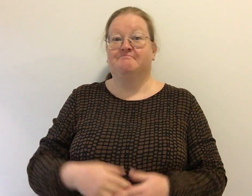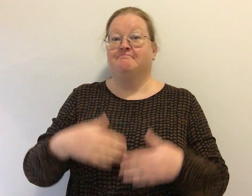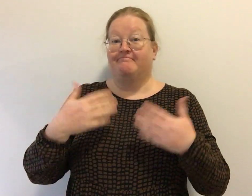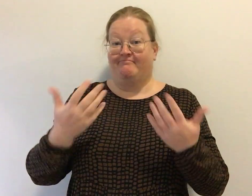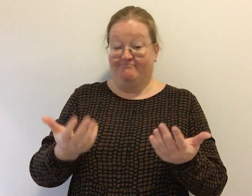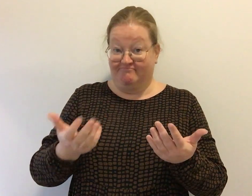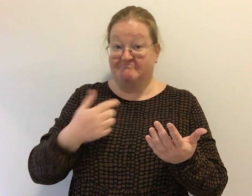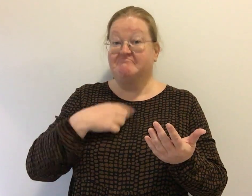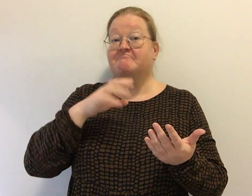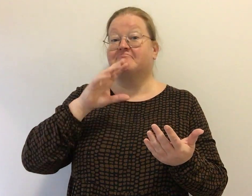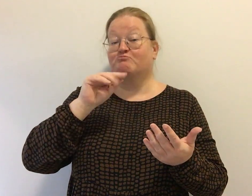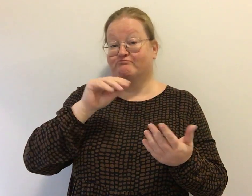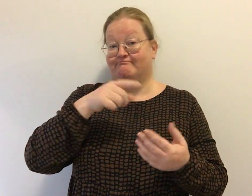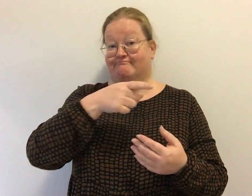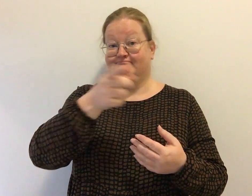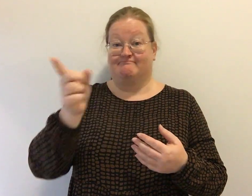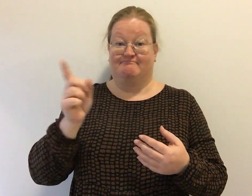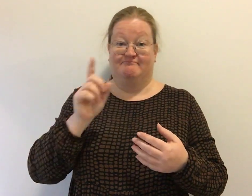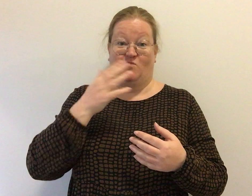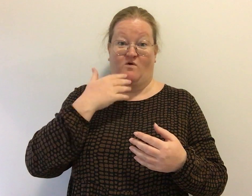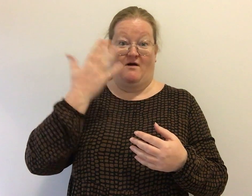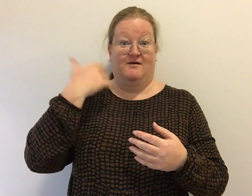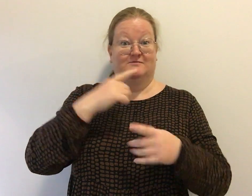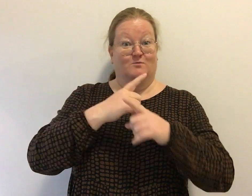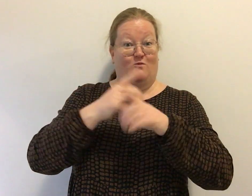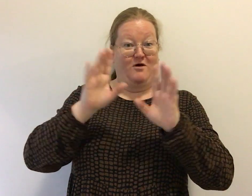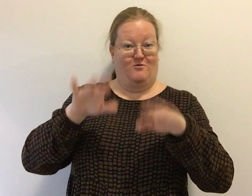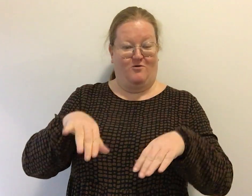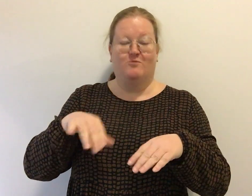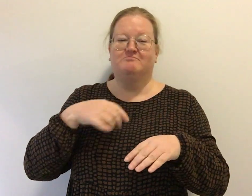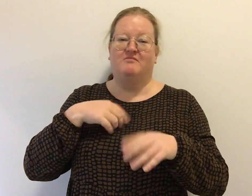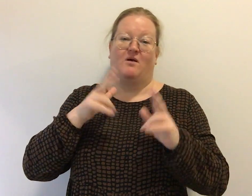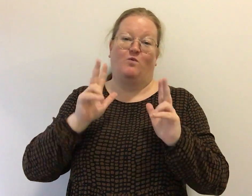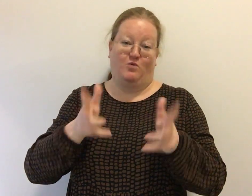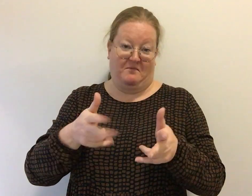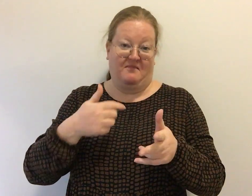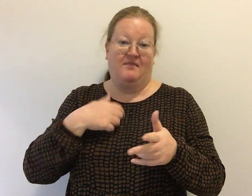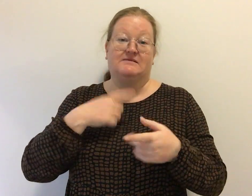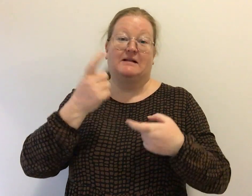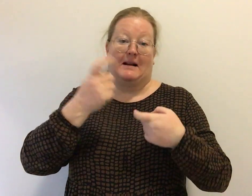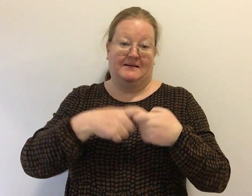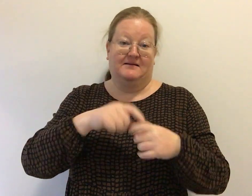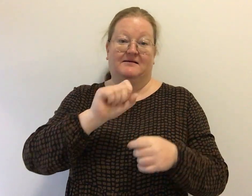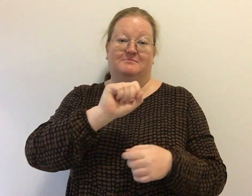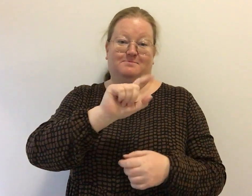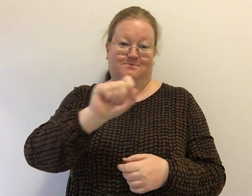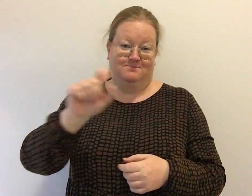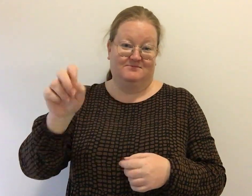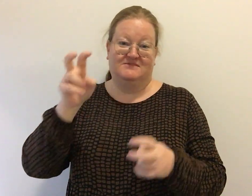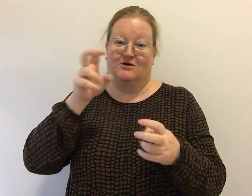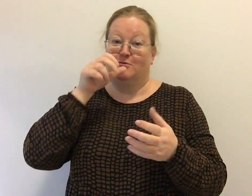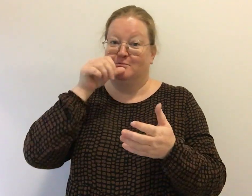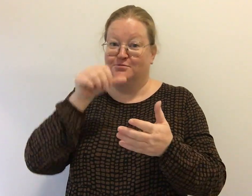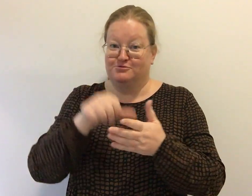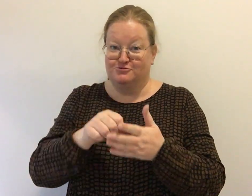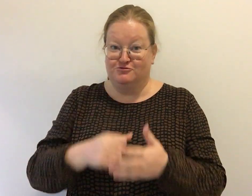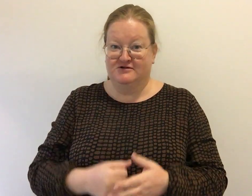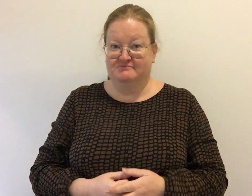Teille, jotka aiemmin olette olleet mukana, lähetän automaattisesti linkin s-postitse.